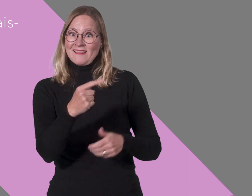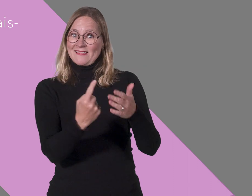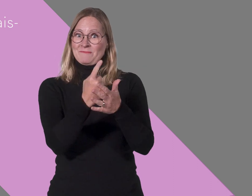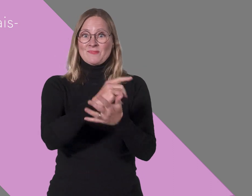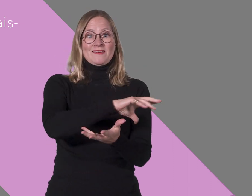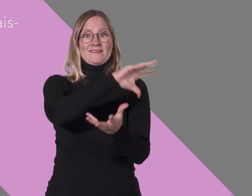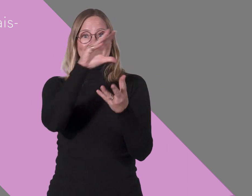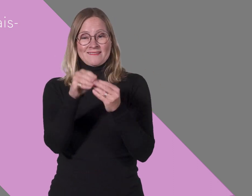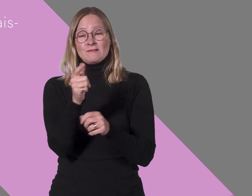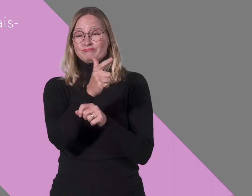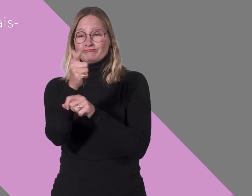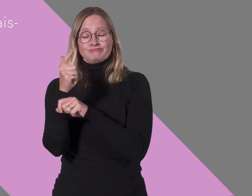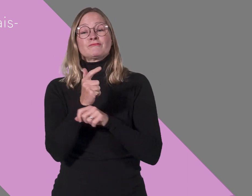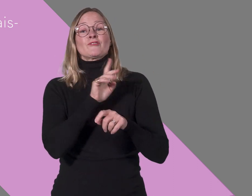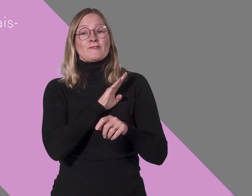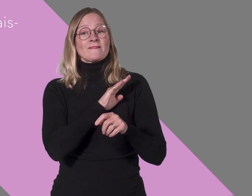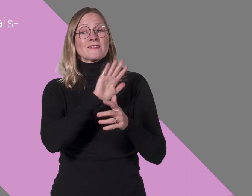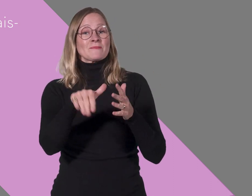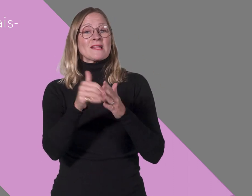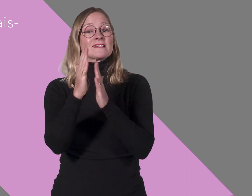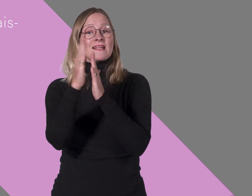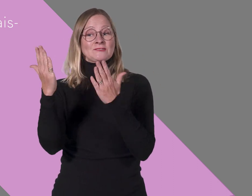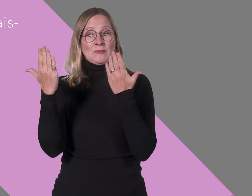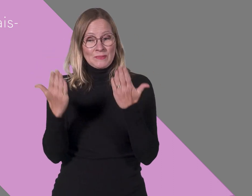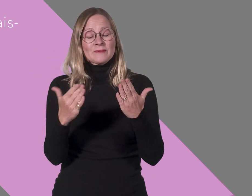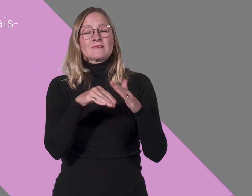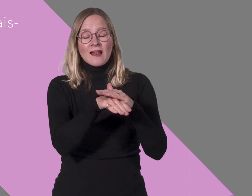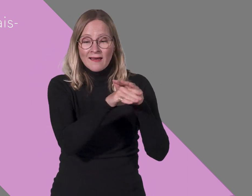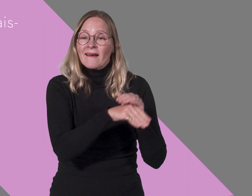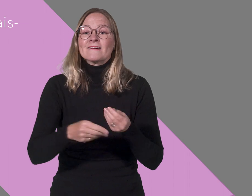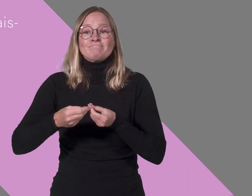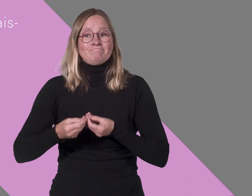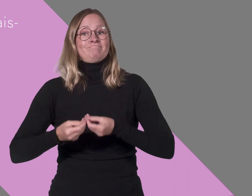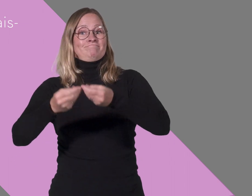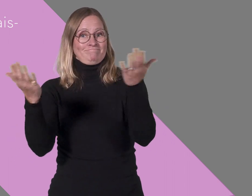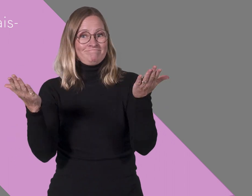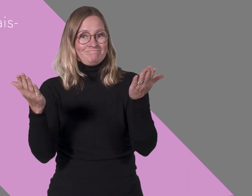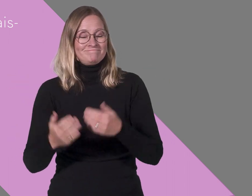Tapahtuman tallenne on nyt julkaistu Viittomakielisessä kirjastossa, -